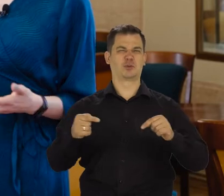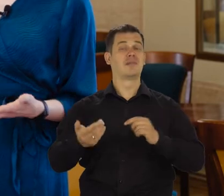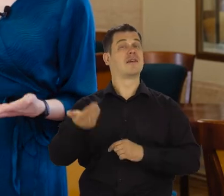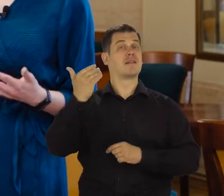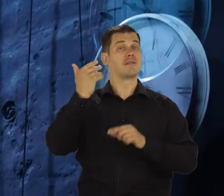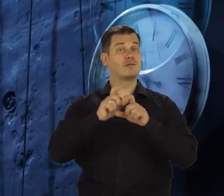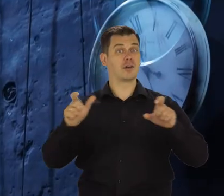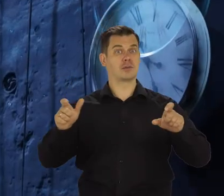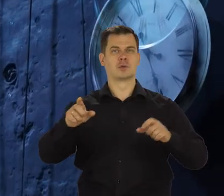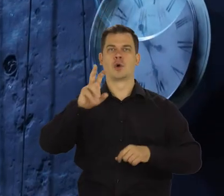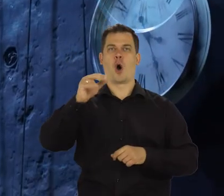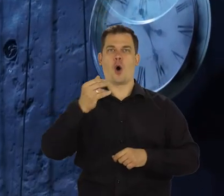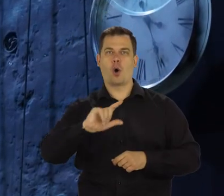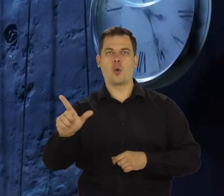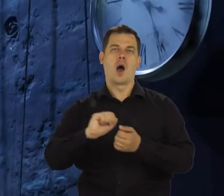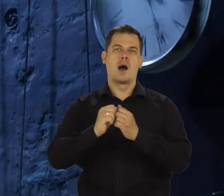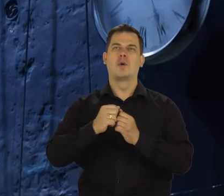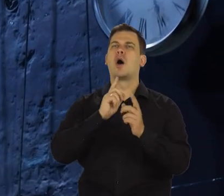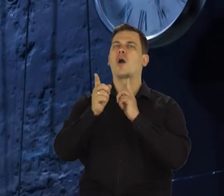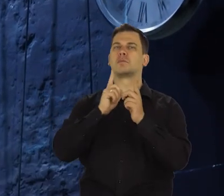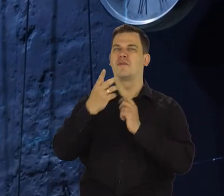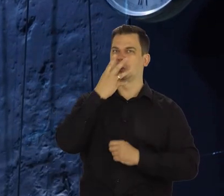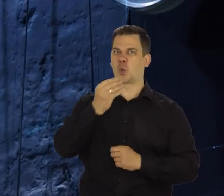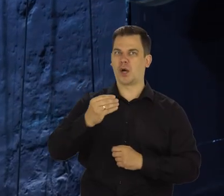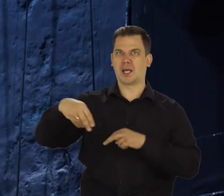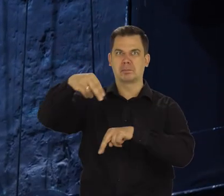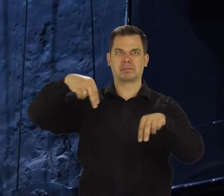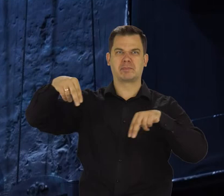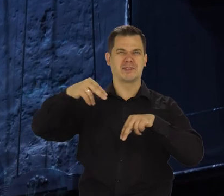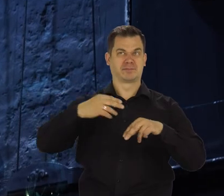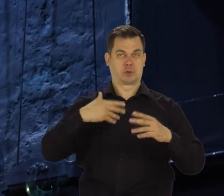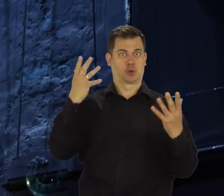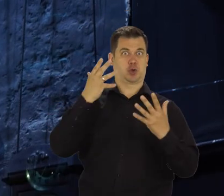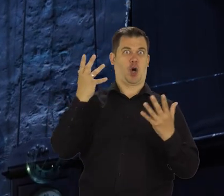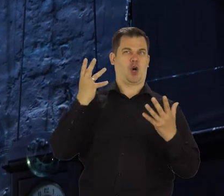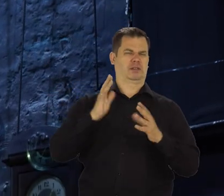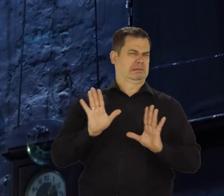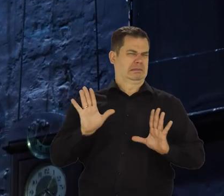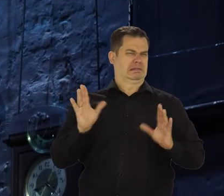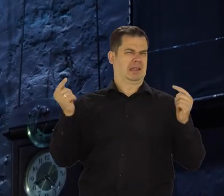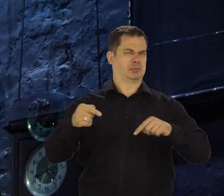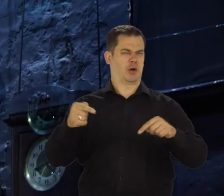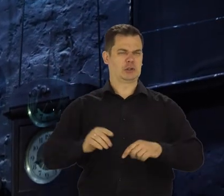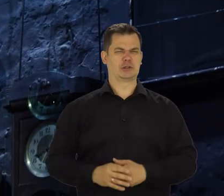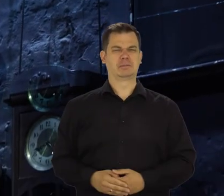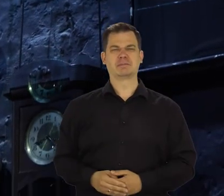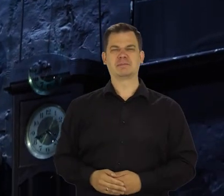W tamtych czasach postać Chochoła czy rozmowy z widmami wydawały się po prostu troszkę szokujące.